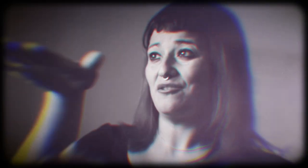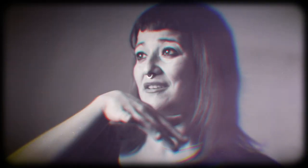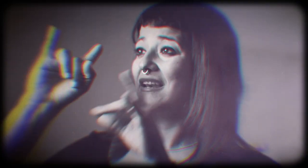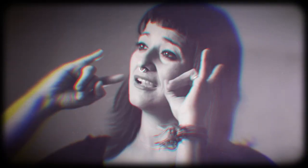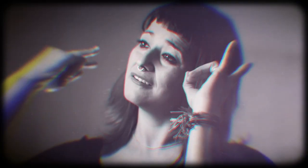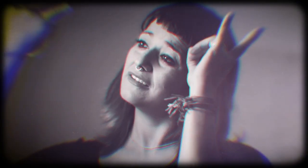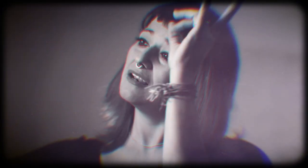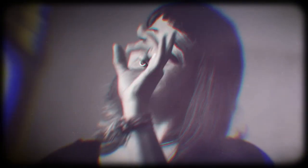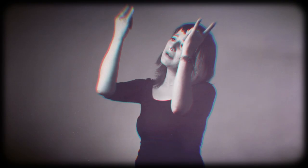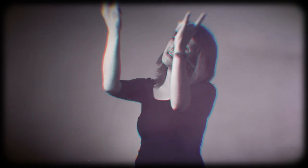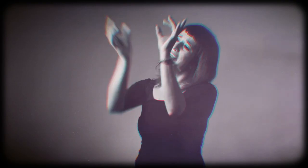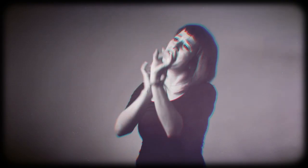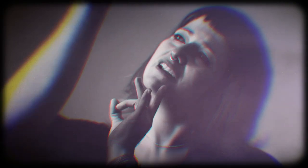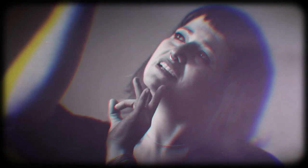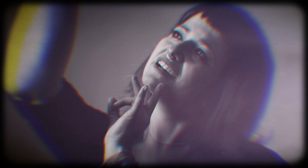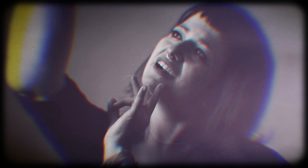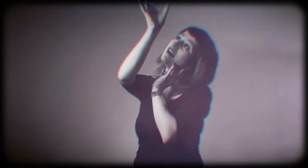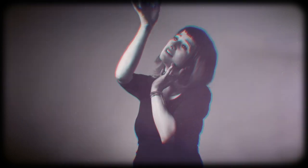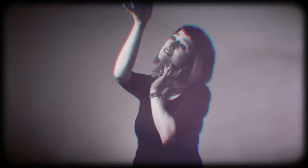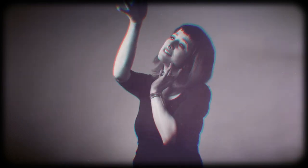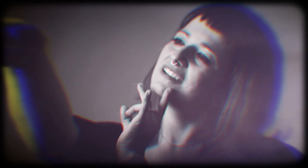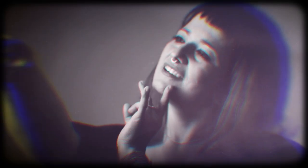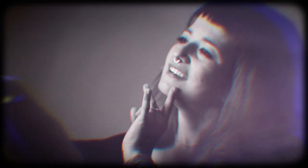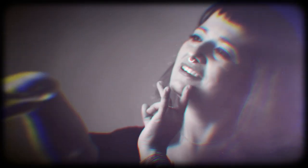donde la selva cría flechas